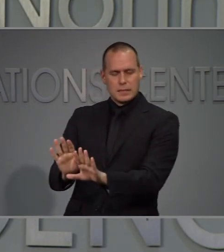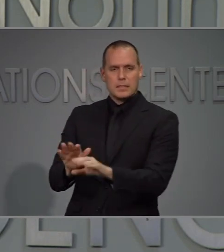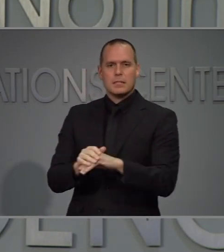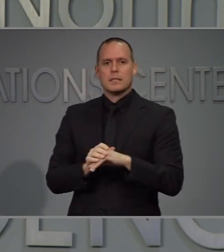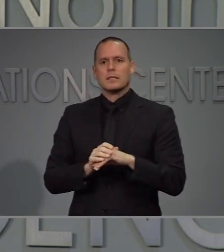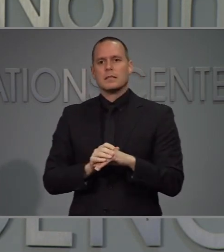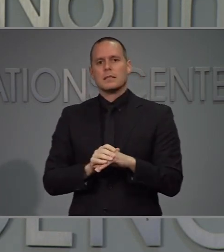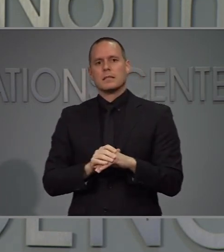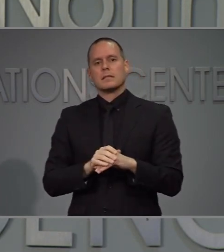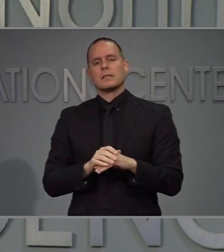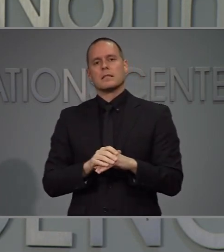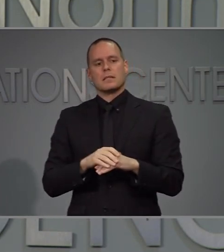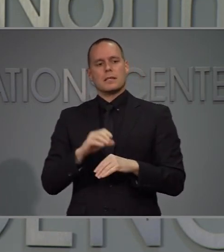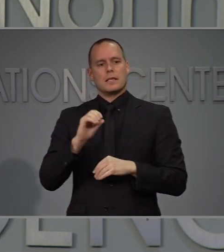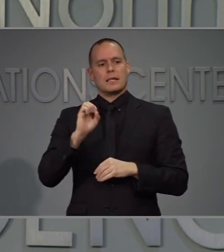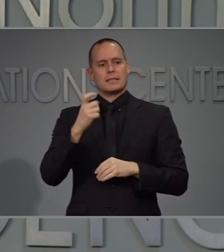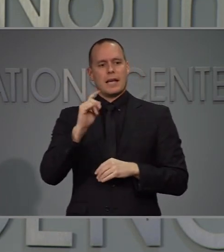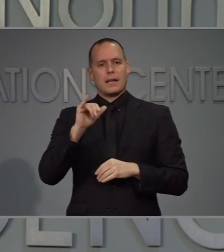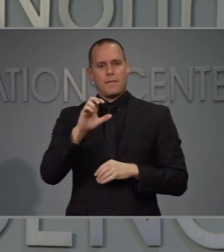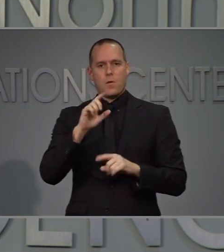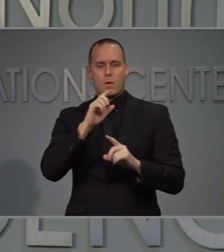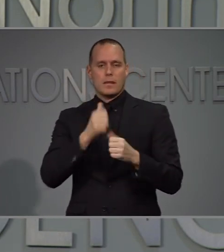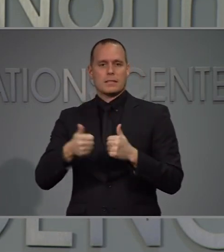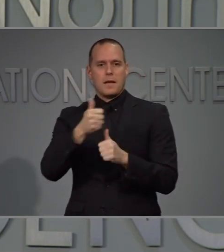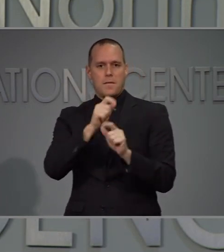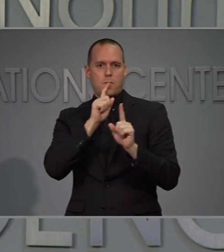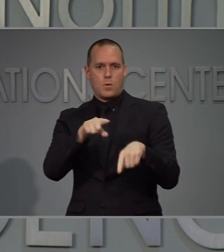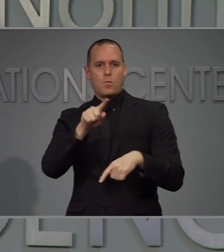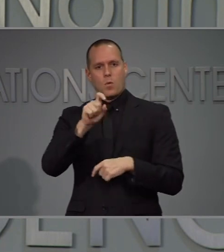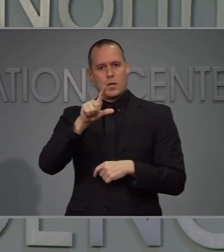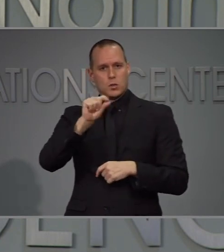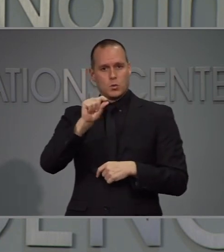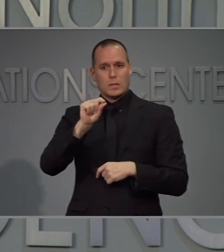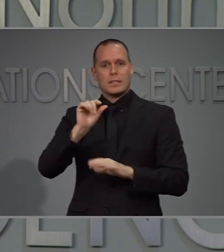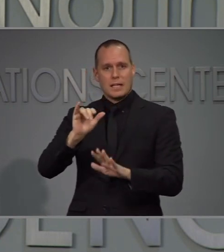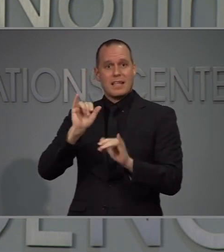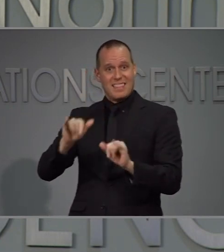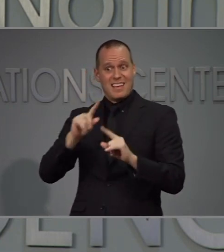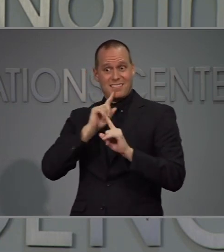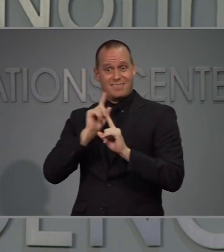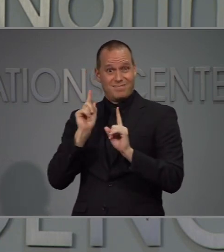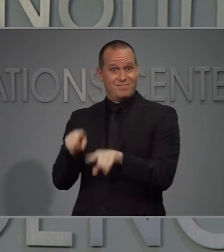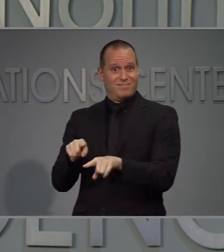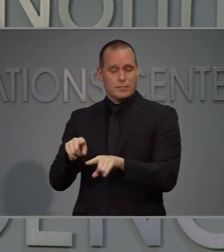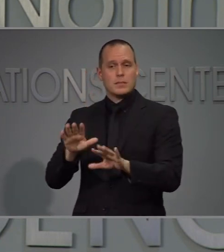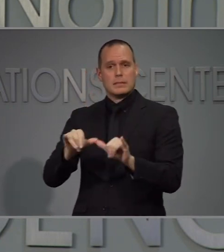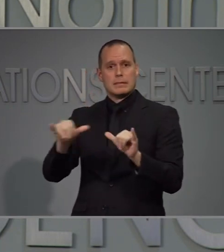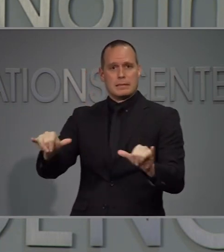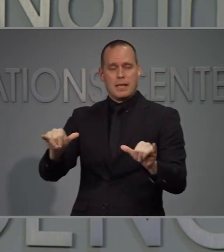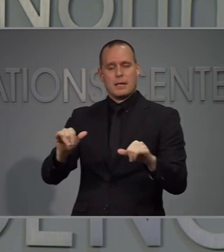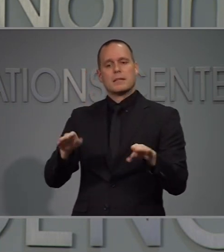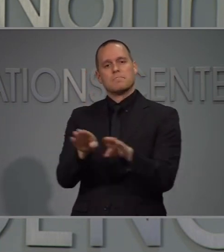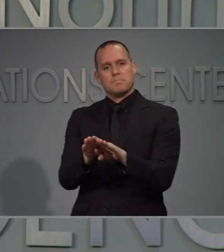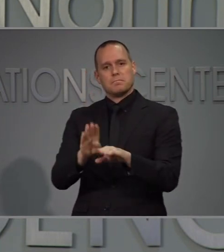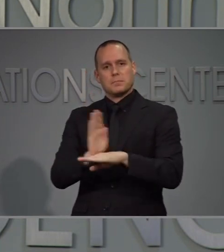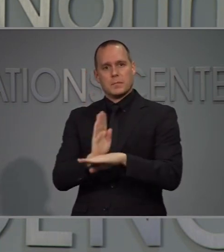la orden ejecutiva, ciento veinte. Y si importante y que nuestra economía empiece a avanzar.